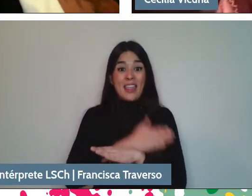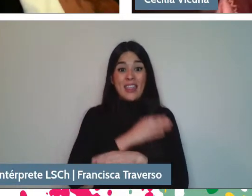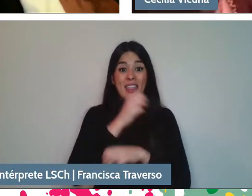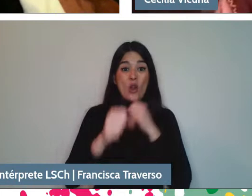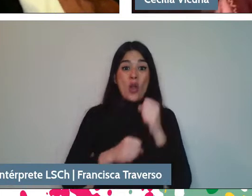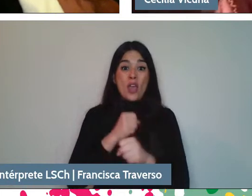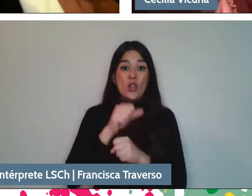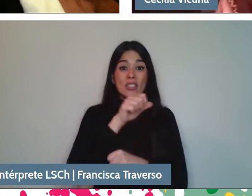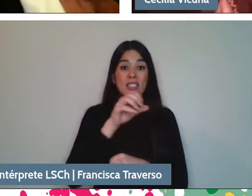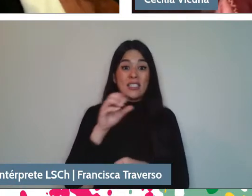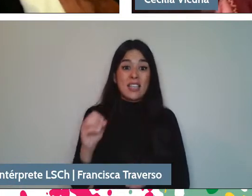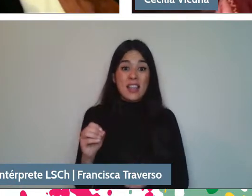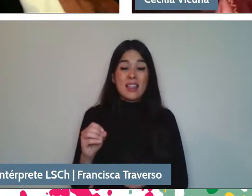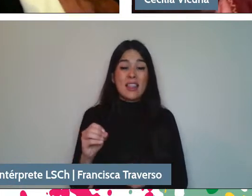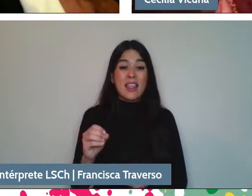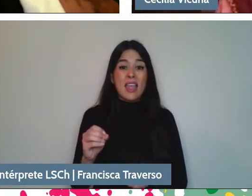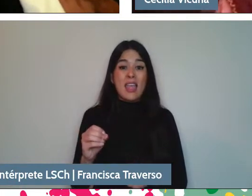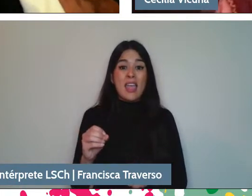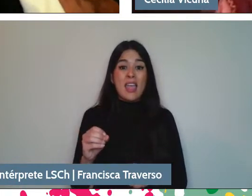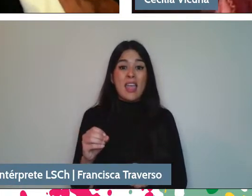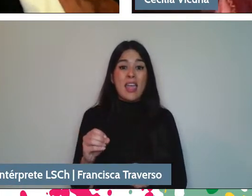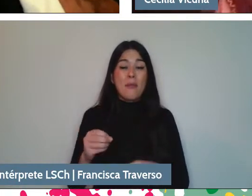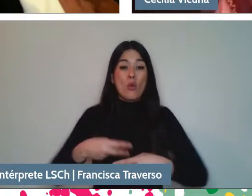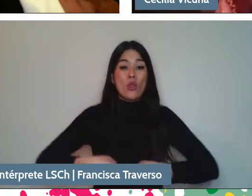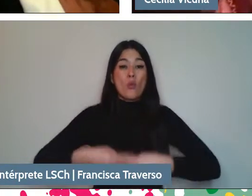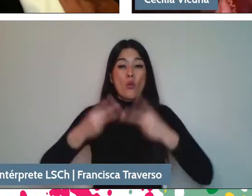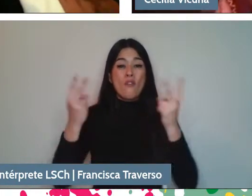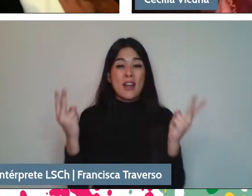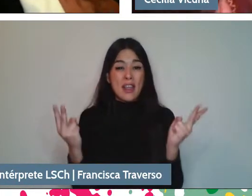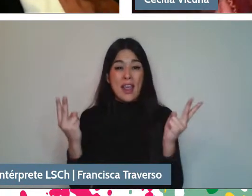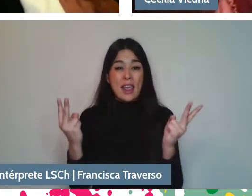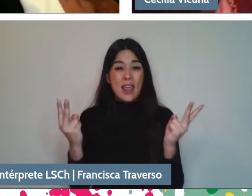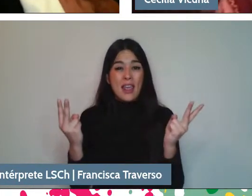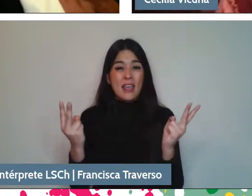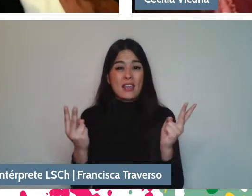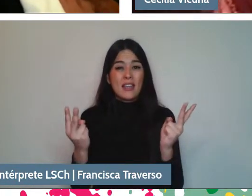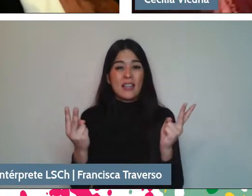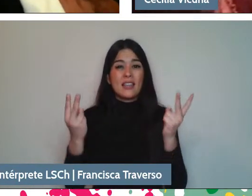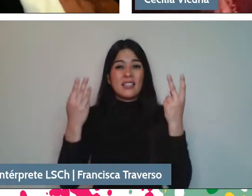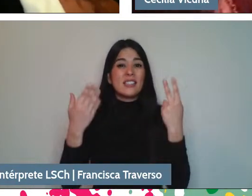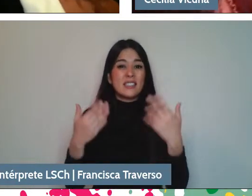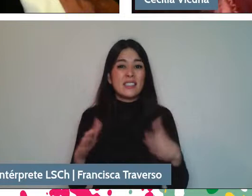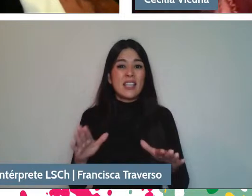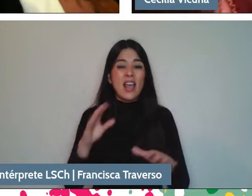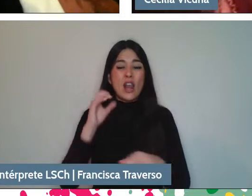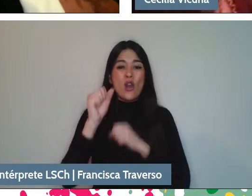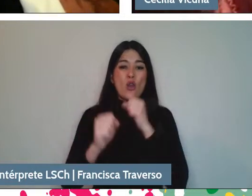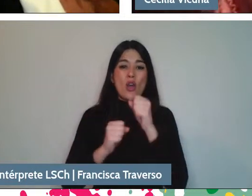pero cuando se publique tú vas a ver que toda esa pulsión latinoamericana ya está en los años 60, ¿por qué?